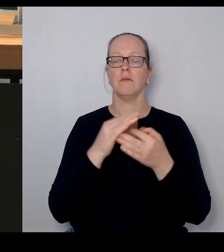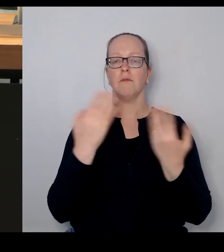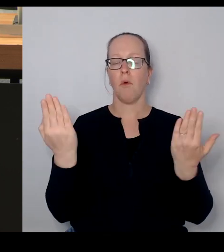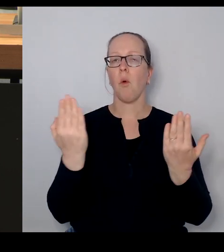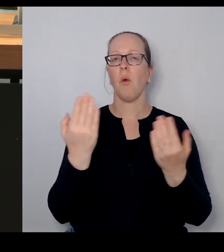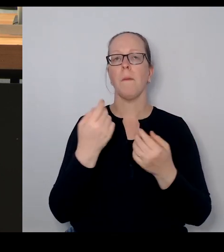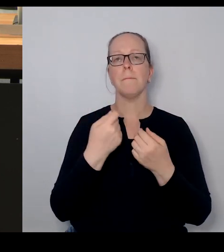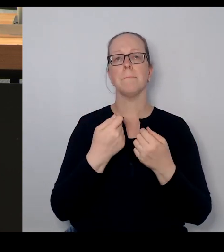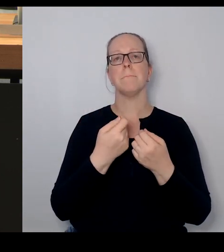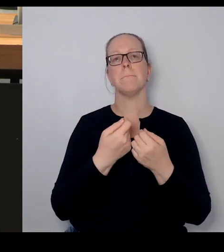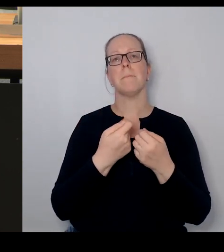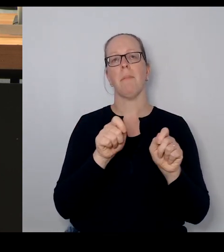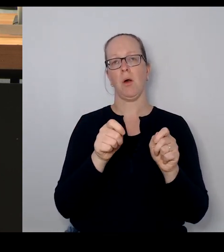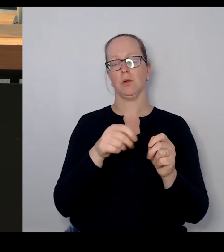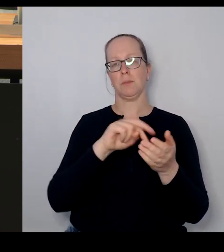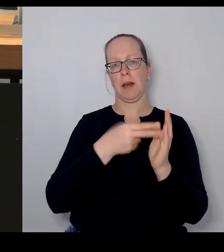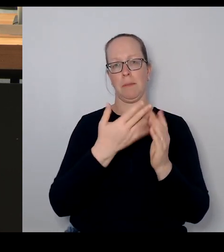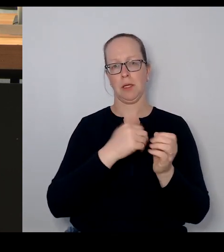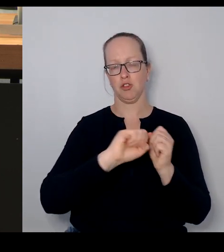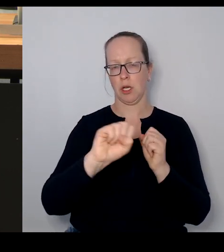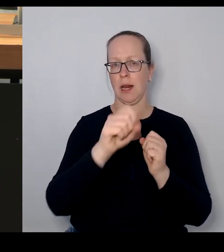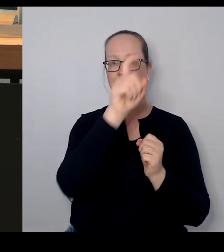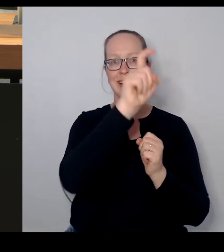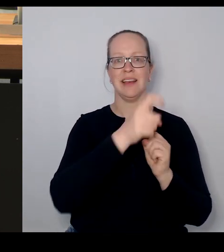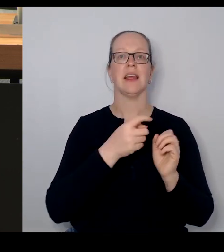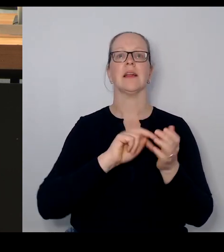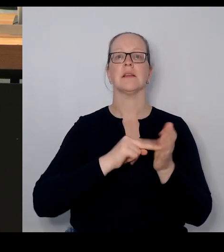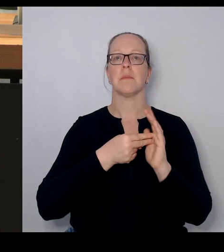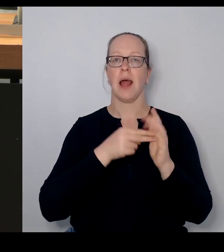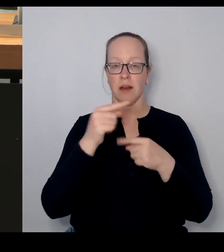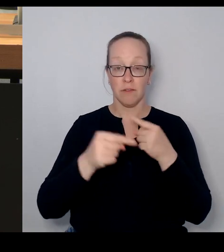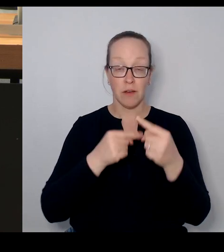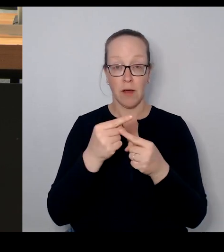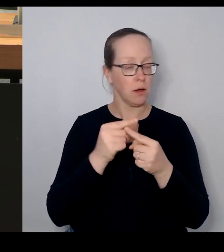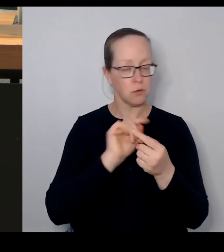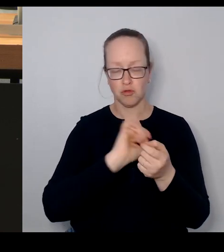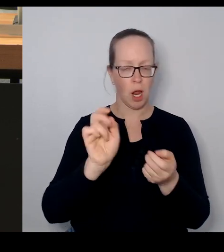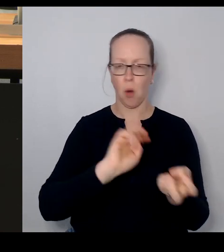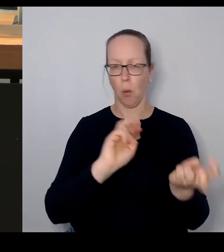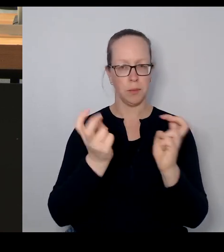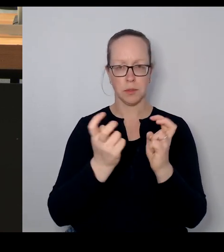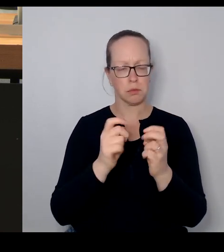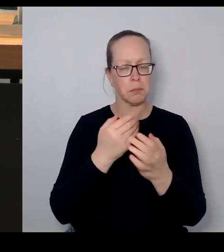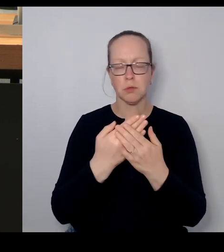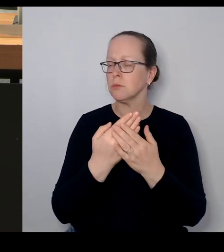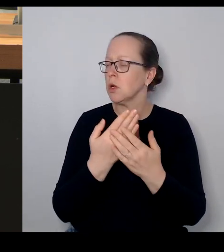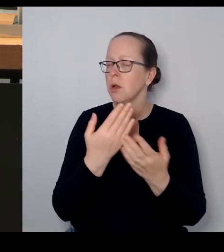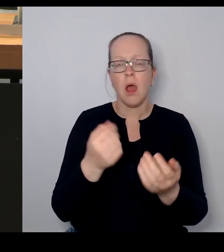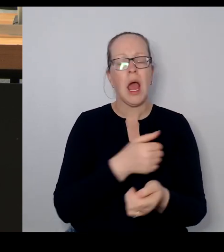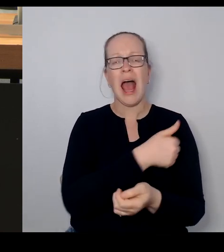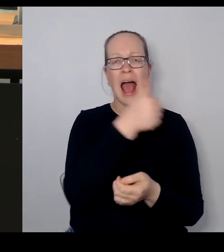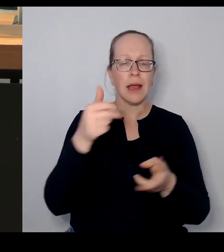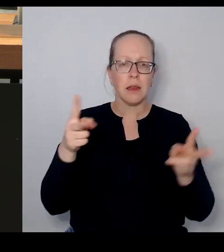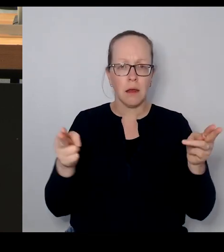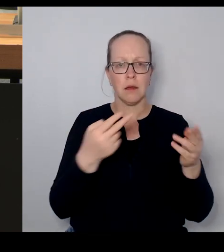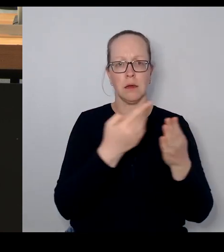ruckzuck, vielleicht in einem Jahr mal von Aufstellung bis Festsetzung hinbekommt? Das ist alles nicht der Finanzsenator, der ist jetzt leider